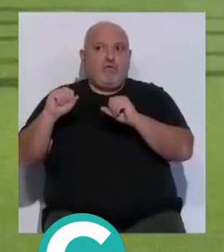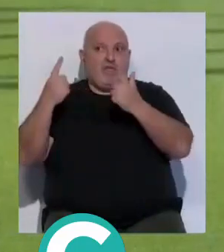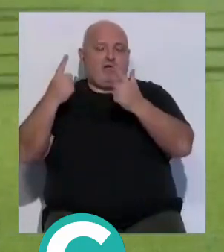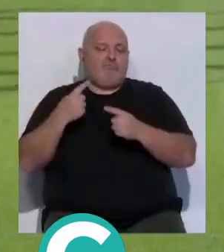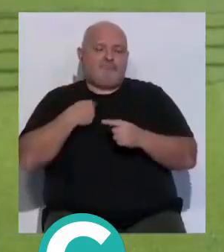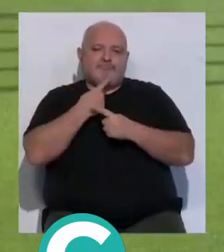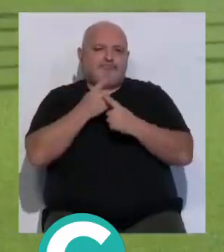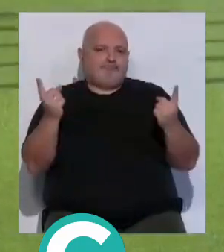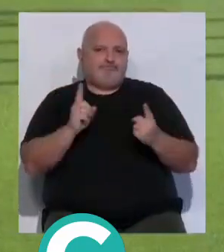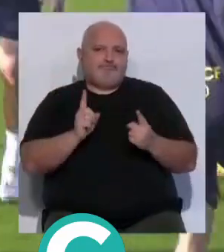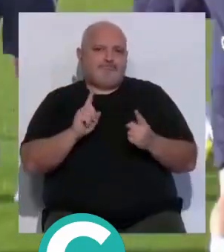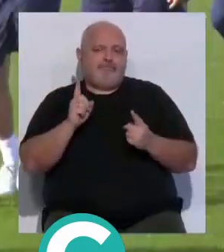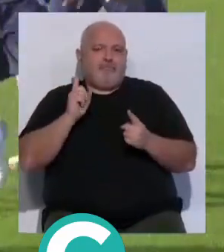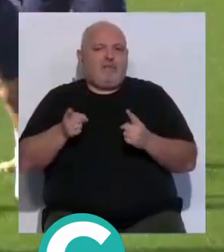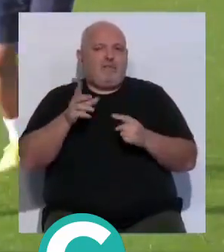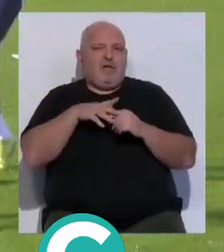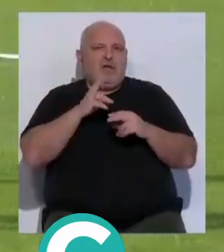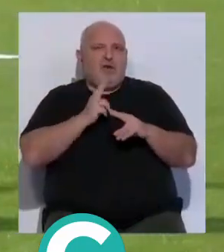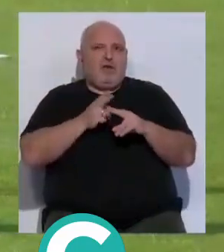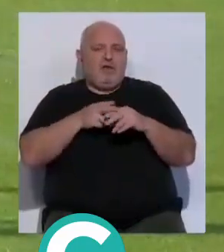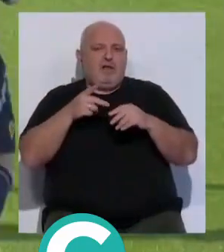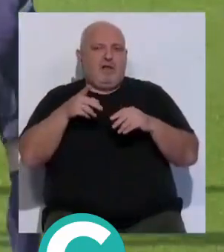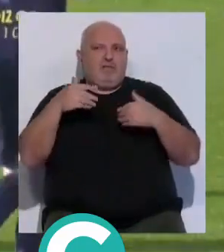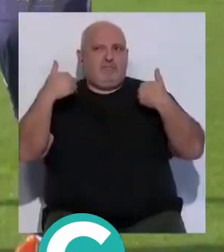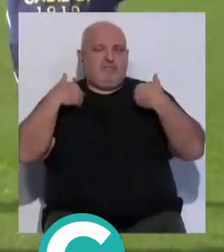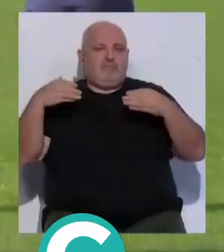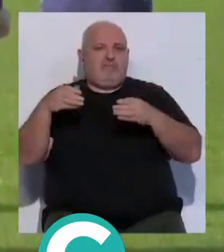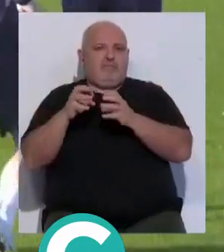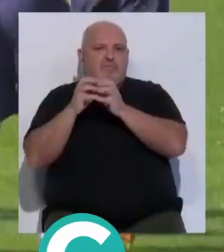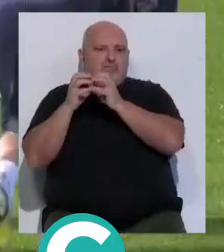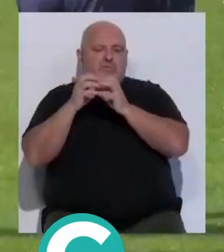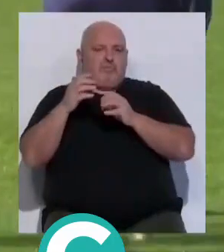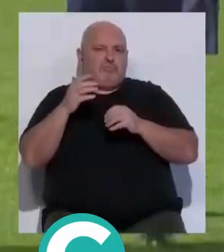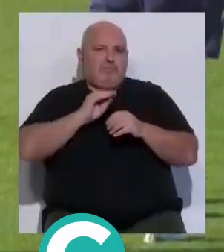no damos nombres porque nombres ahora mismo en la mesa de la dirección deportiva habrá un sinfín de